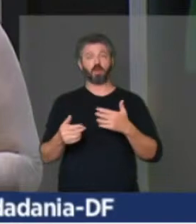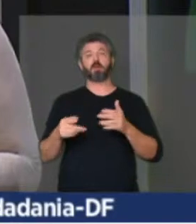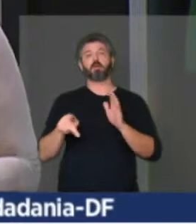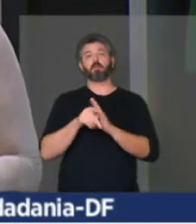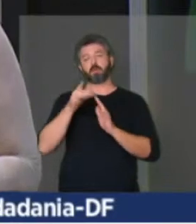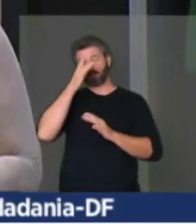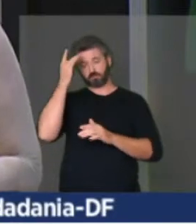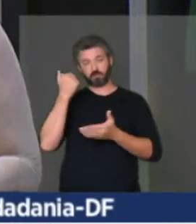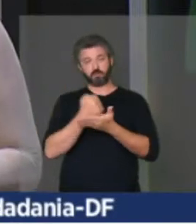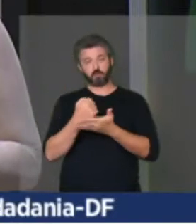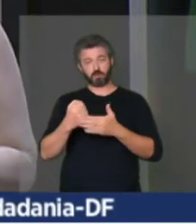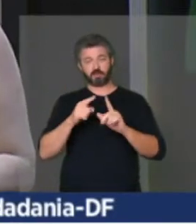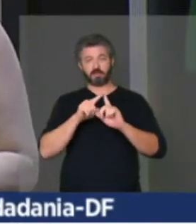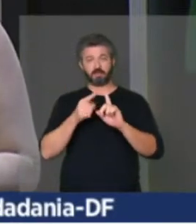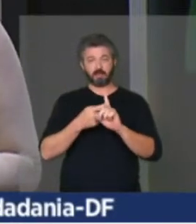SENTIDO, DISPÕE QUE A EMPREGADA GESTANTE VACINADA